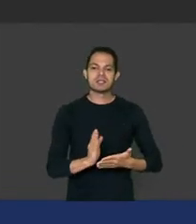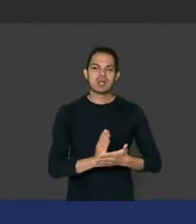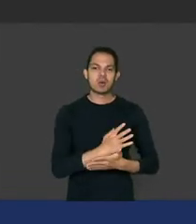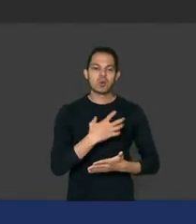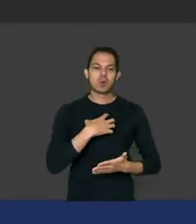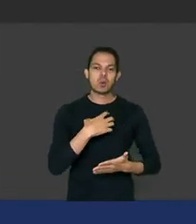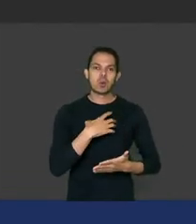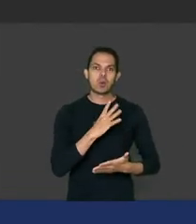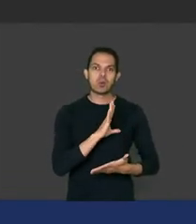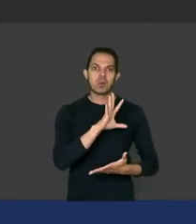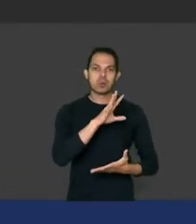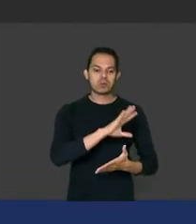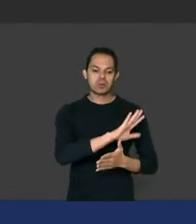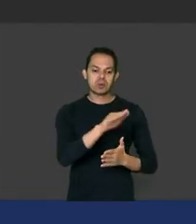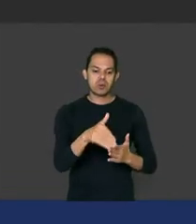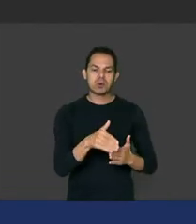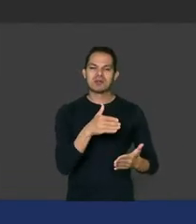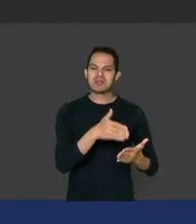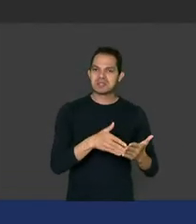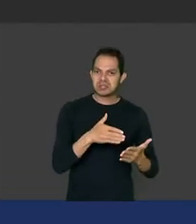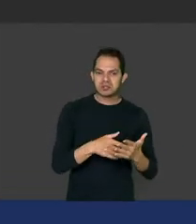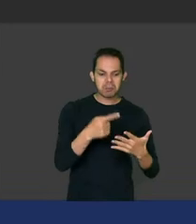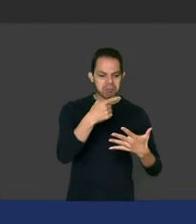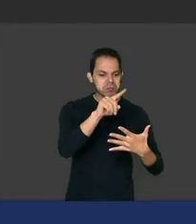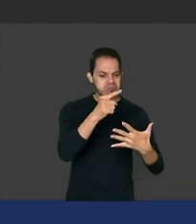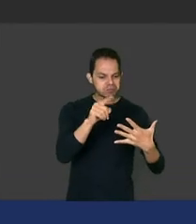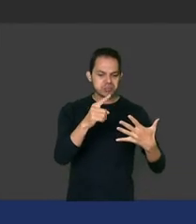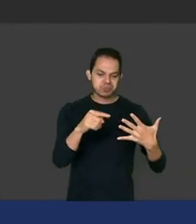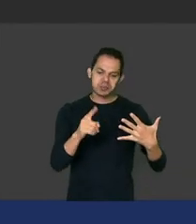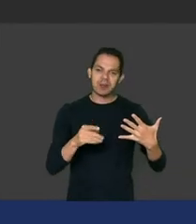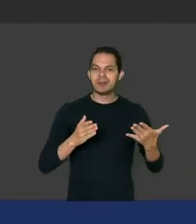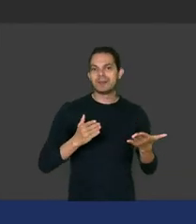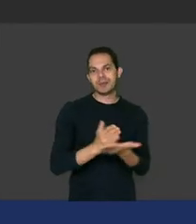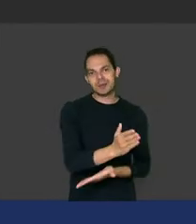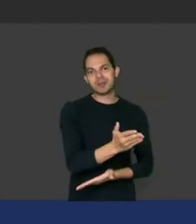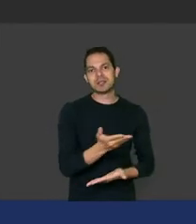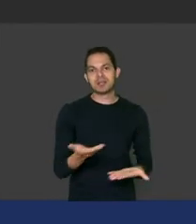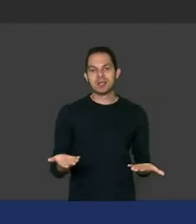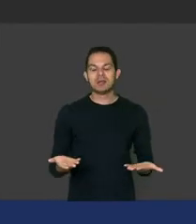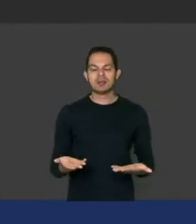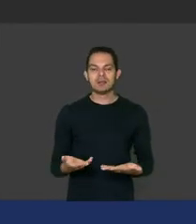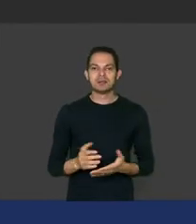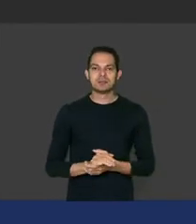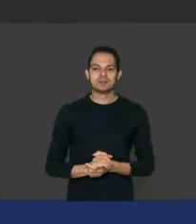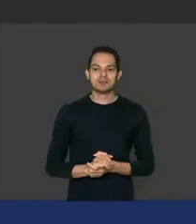FAVORECIMENTO DE EMPRESAS QUE TÊM ESSAS CONDIÇÕES MUITO RESTRITIVAS IMPOSTAS E APROVADAS NESSE PROJETO. É PARA QUE TENHA A POSSIBILIDADE